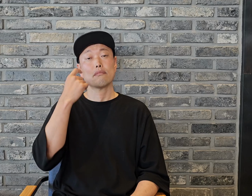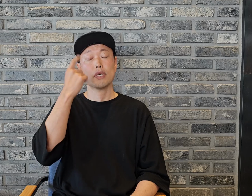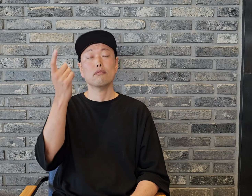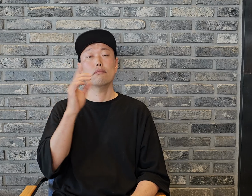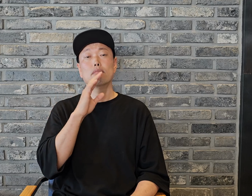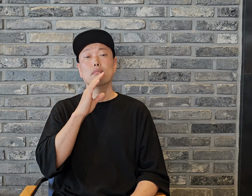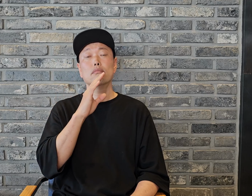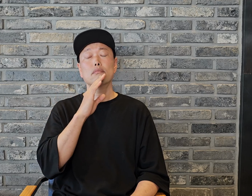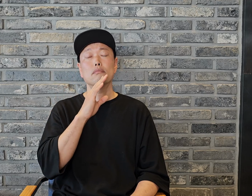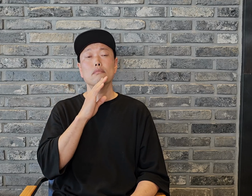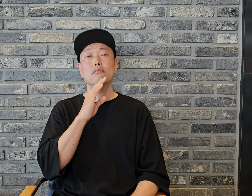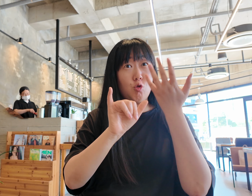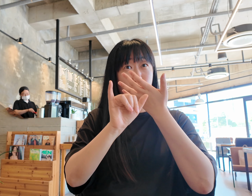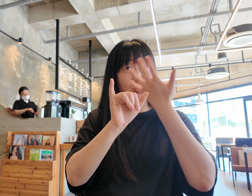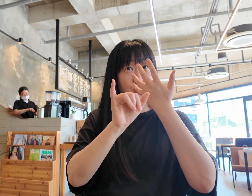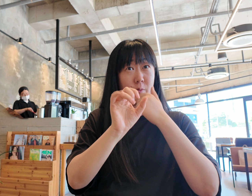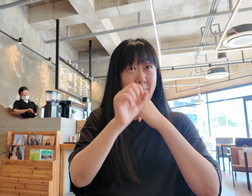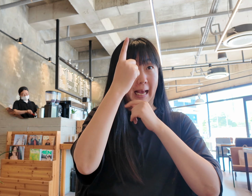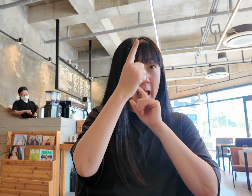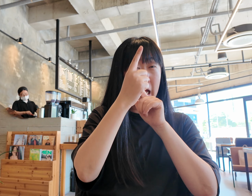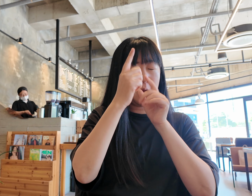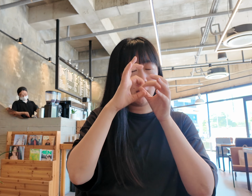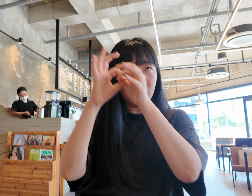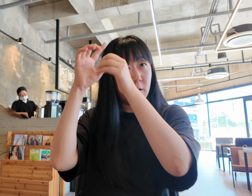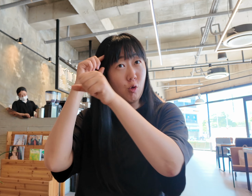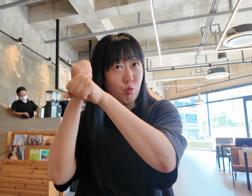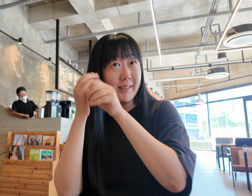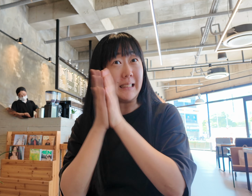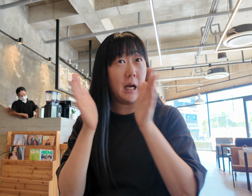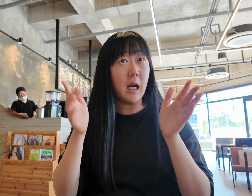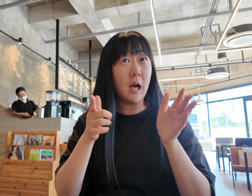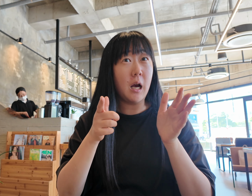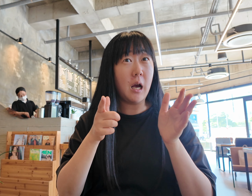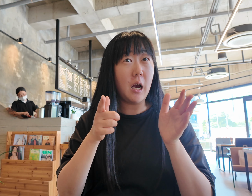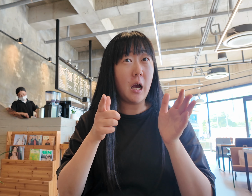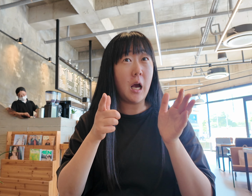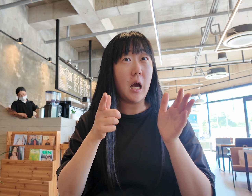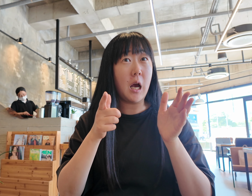それは正しい。 YouTube をやりながら研究を始めたんですか？